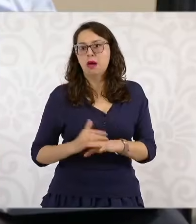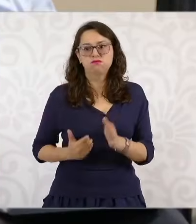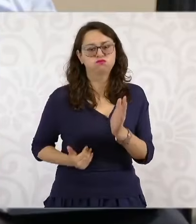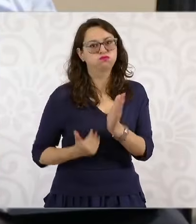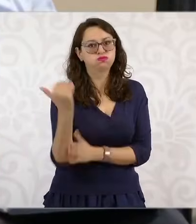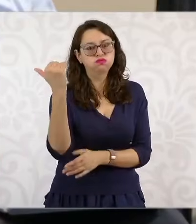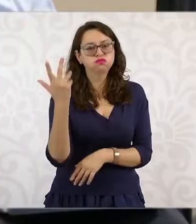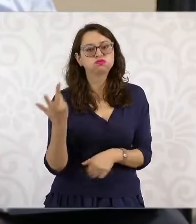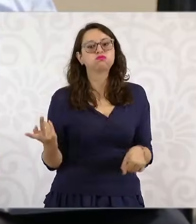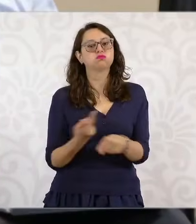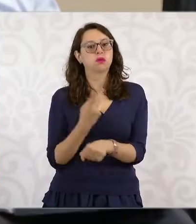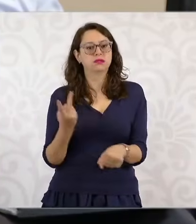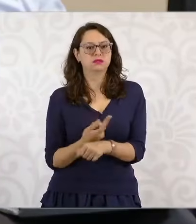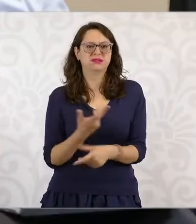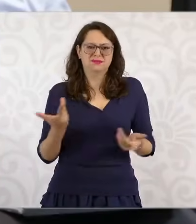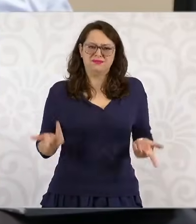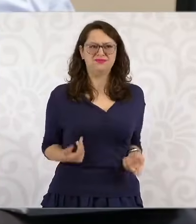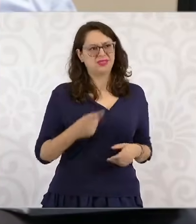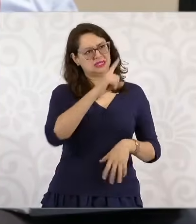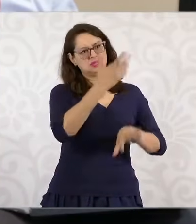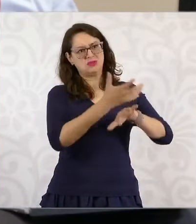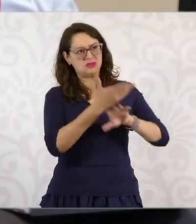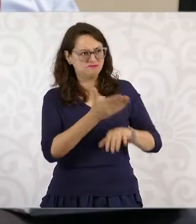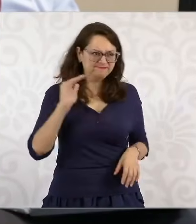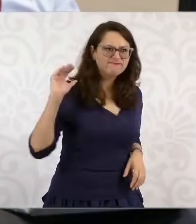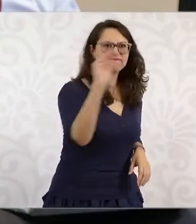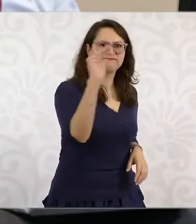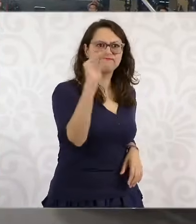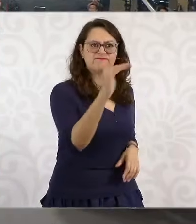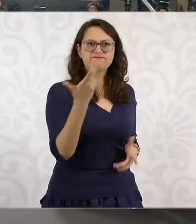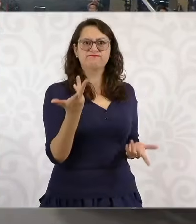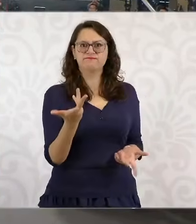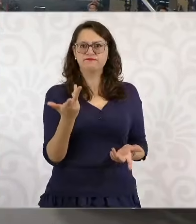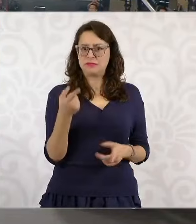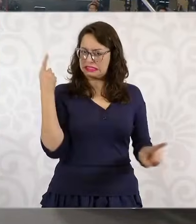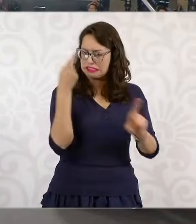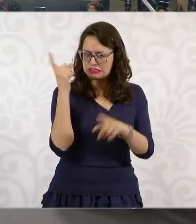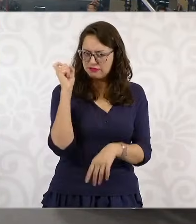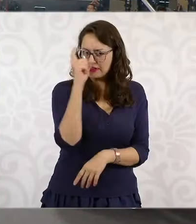presidenta, la petición y los retos con el gobierno de Estados Unidos sobre este tema.